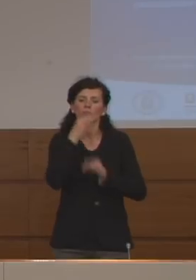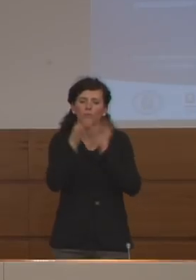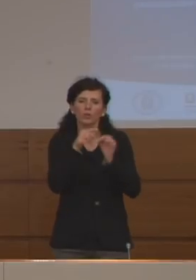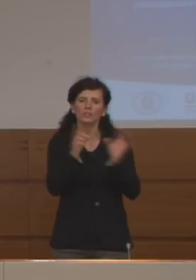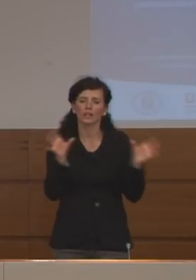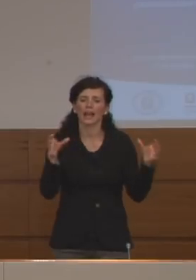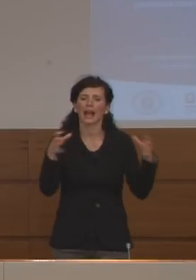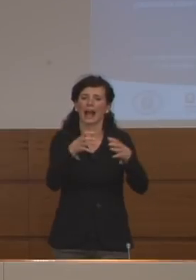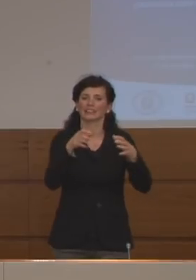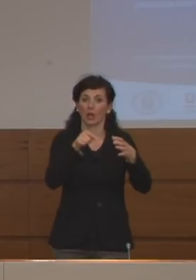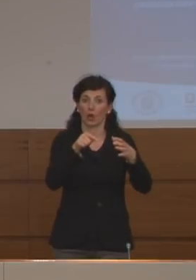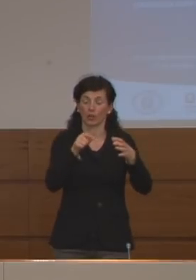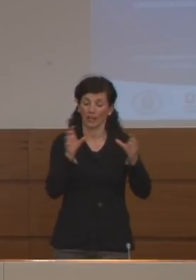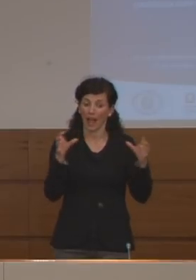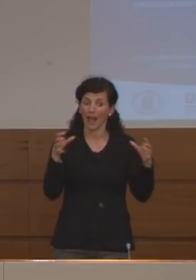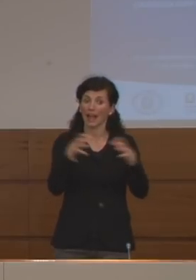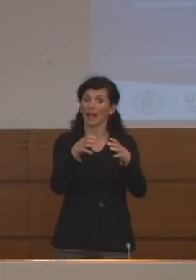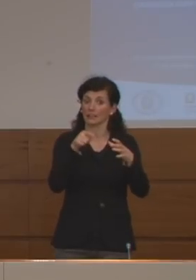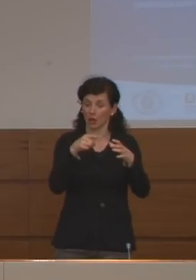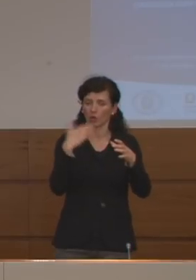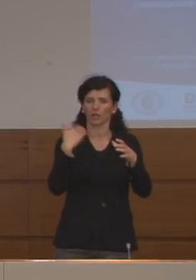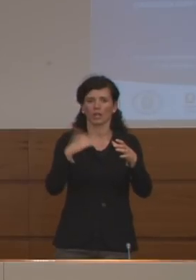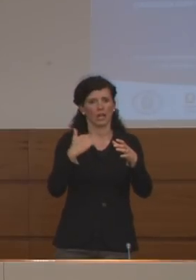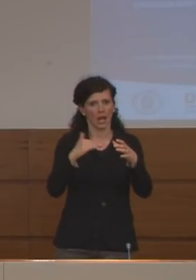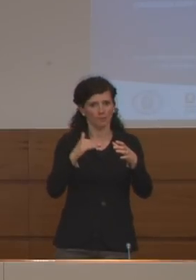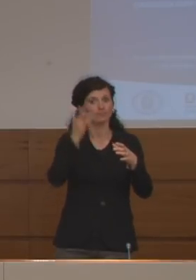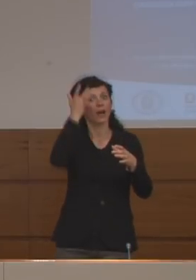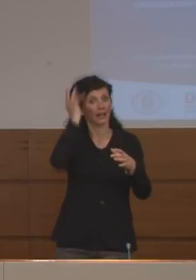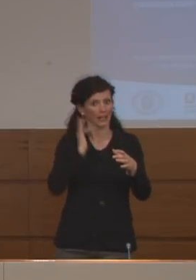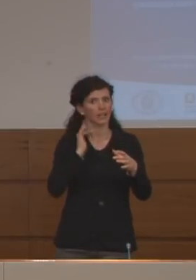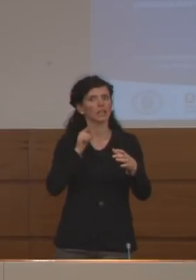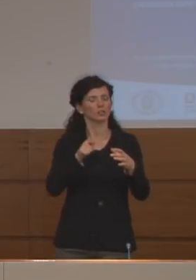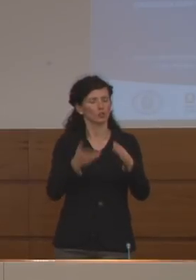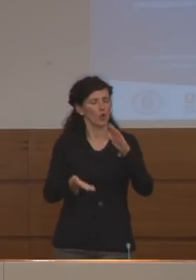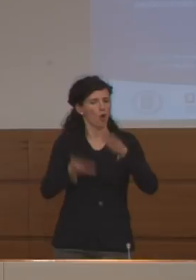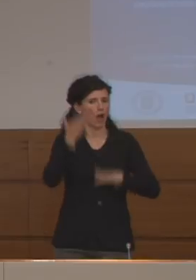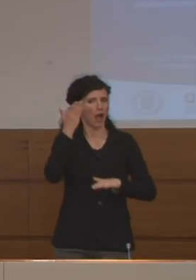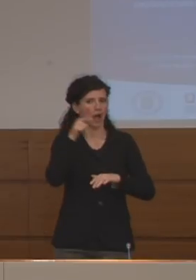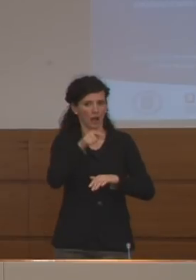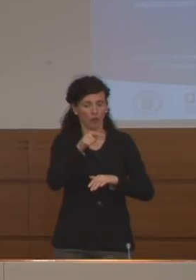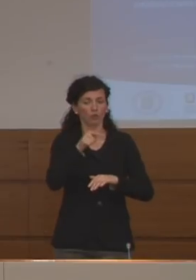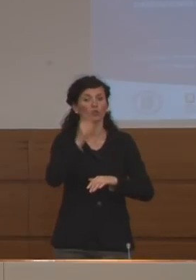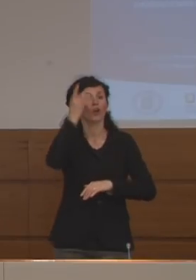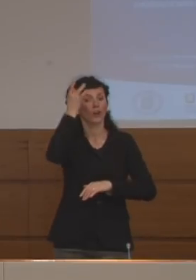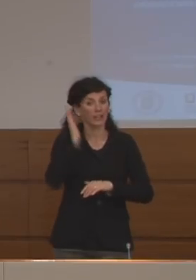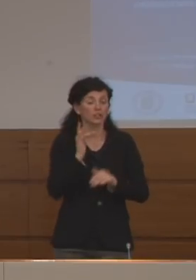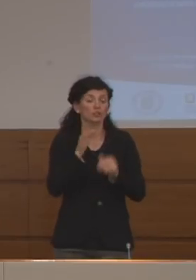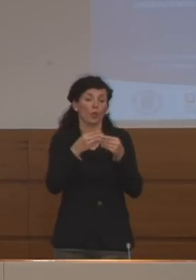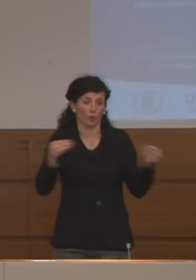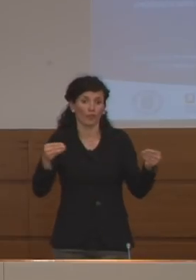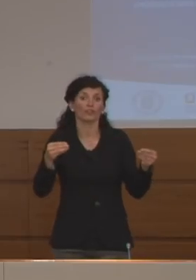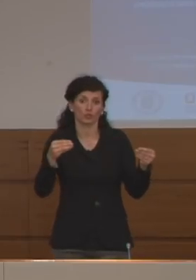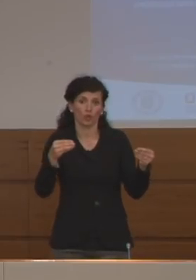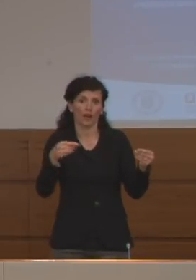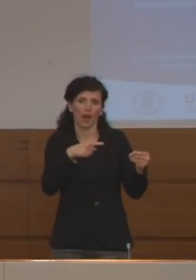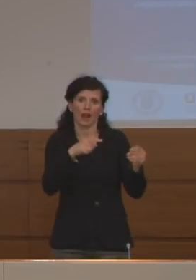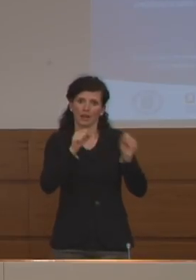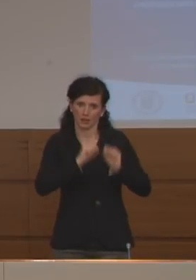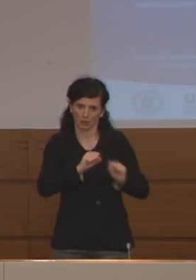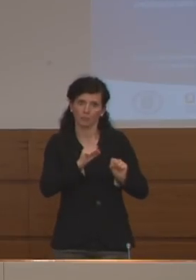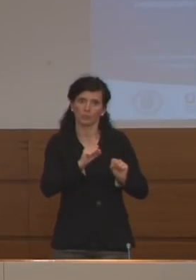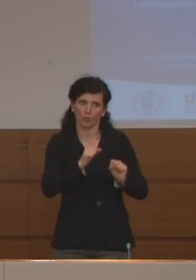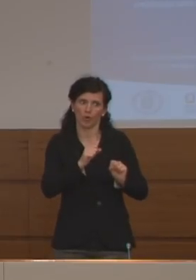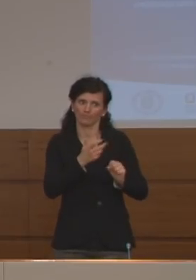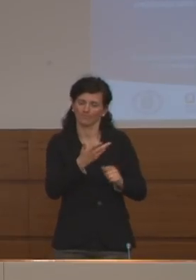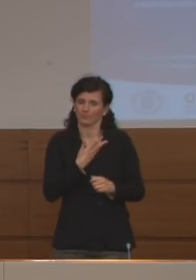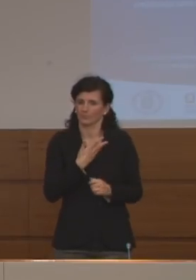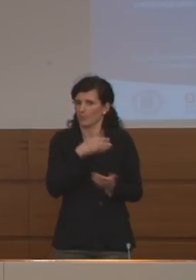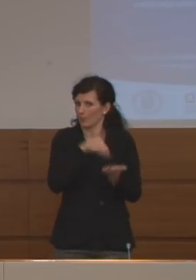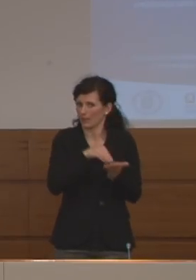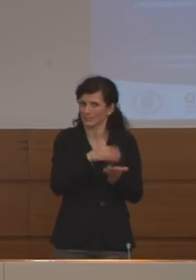esposta a un rischio di tipo professionale. Chi lavora invece per la